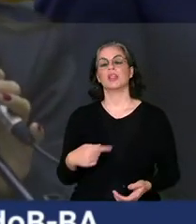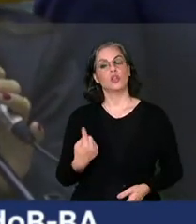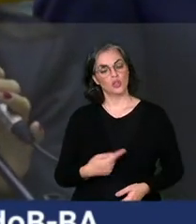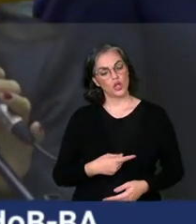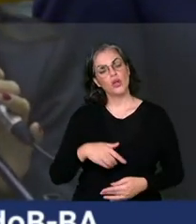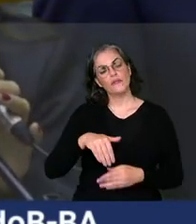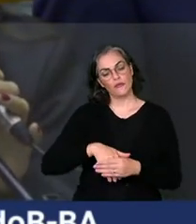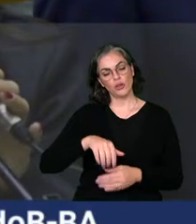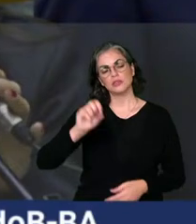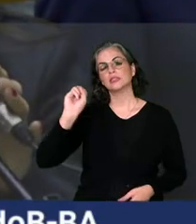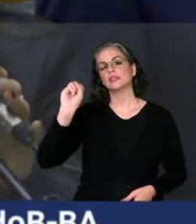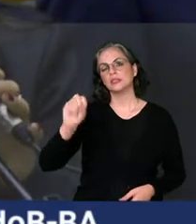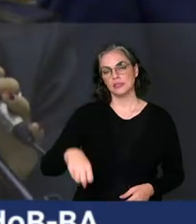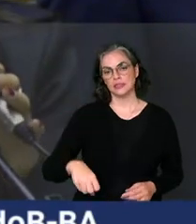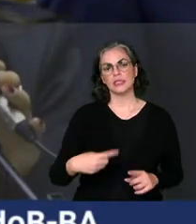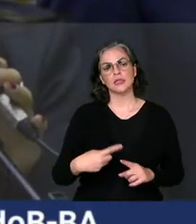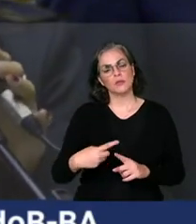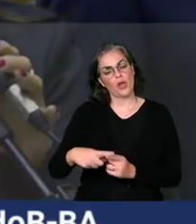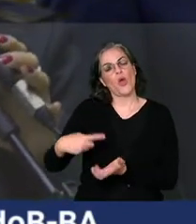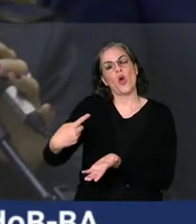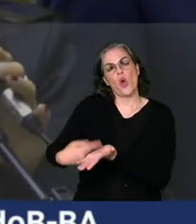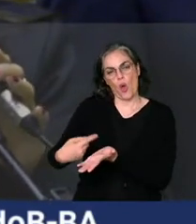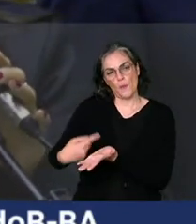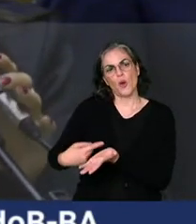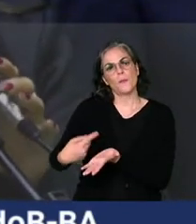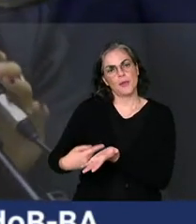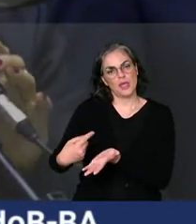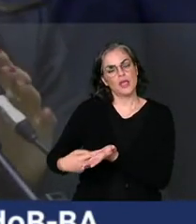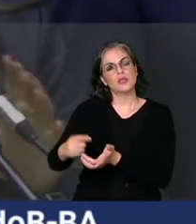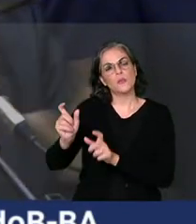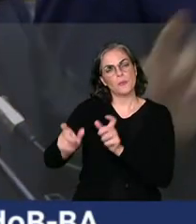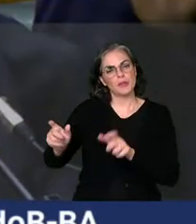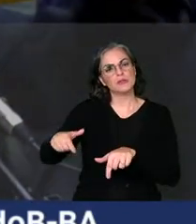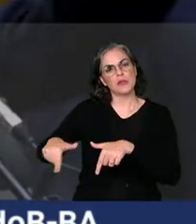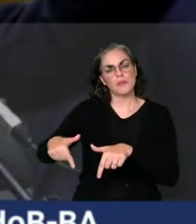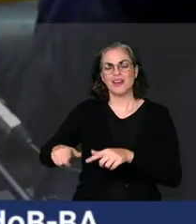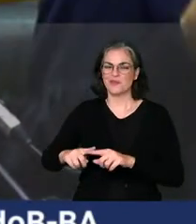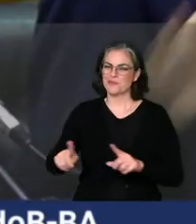VOTAR SIM POR UMA QUESTÃO DE COMPROMISSO COM OS TRABALHADORES, MAS DEIXAMOS AQUI A NOSSA CONVICÇÃO QUE